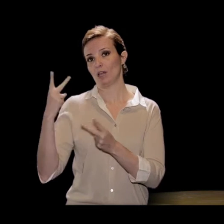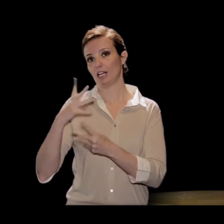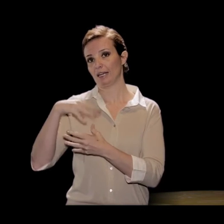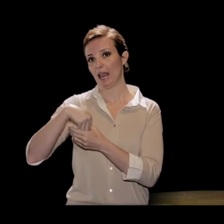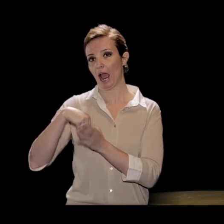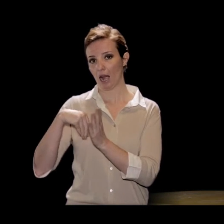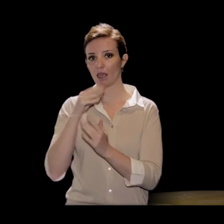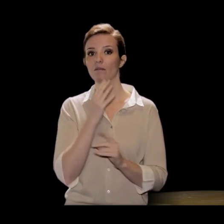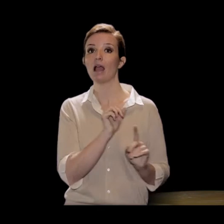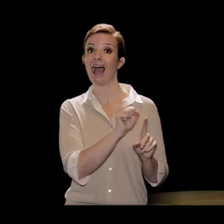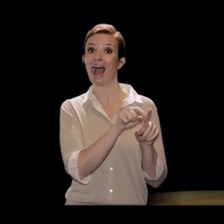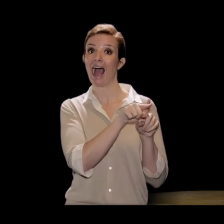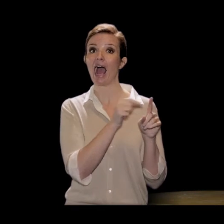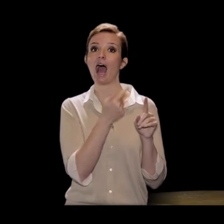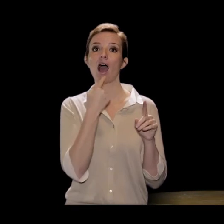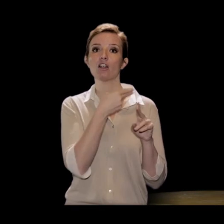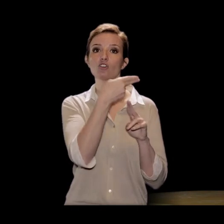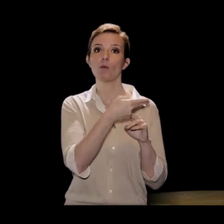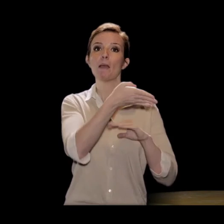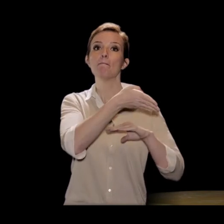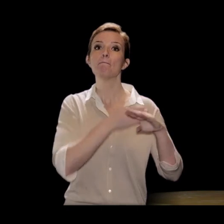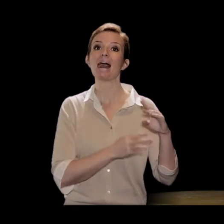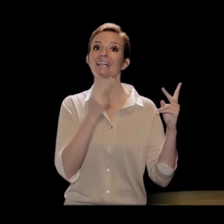a si chiama parte reale del numero complesso.